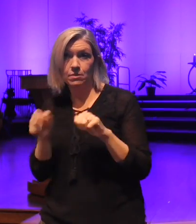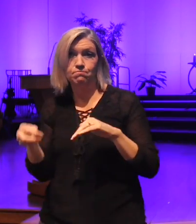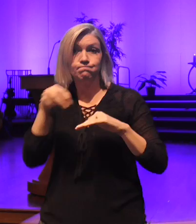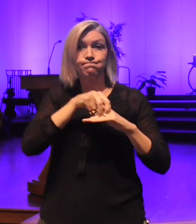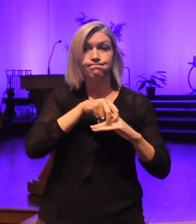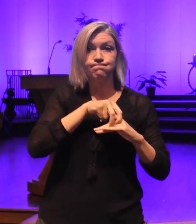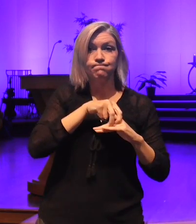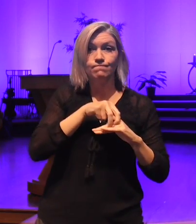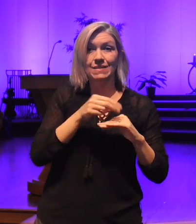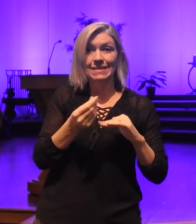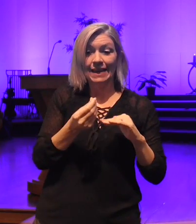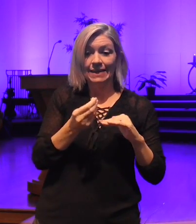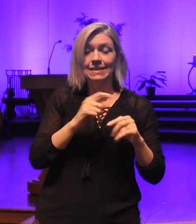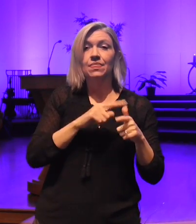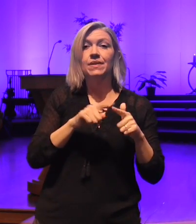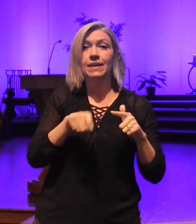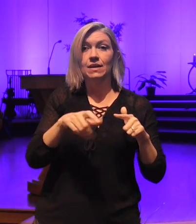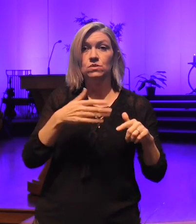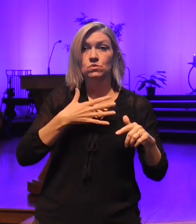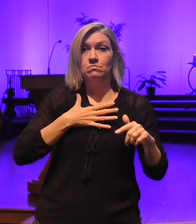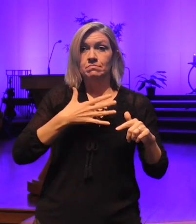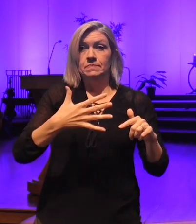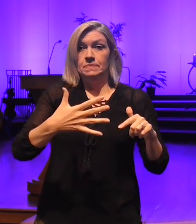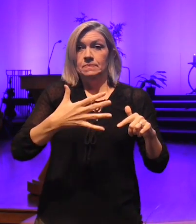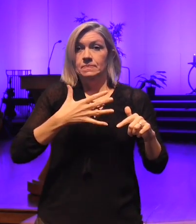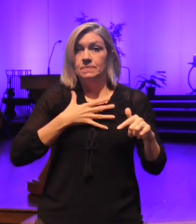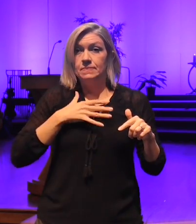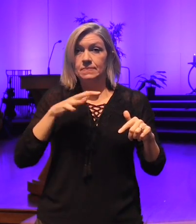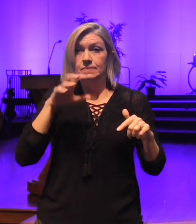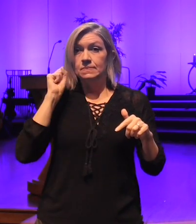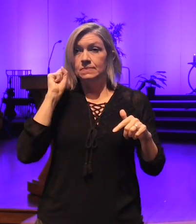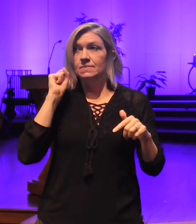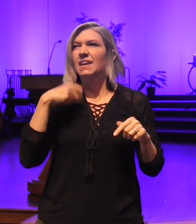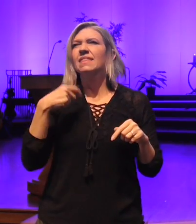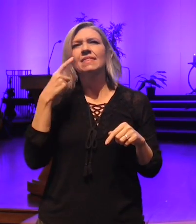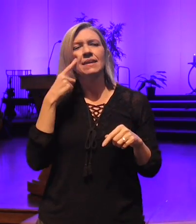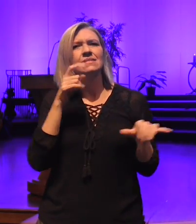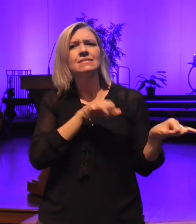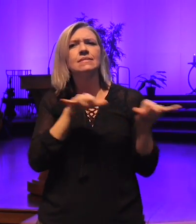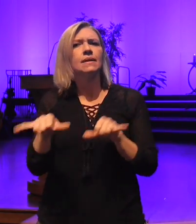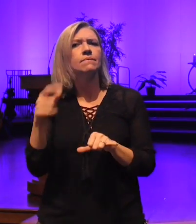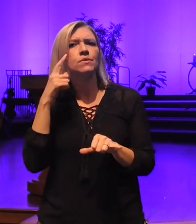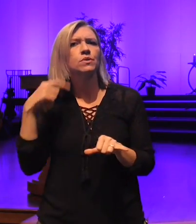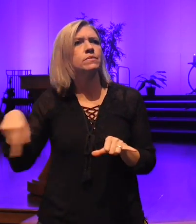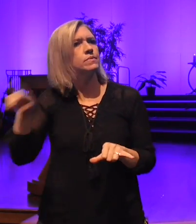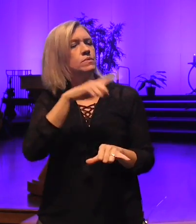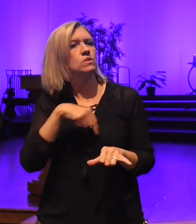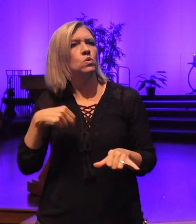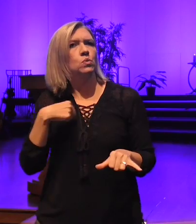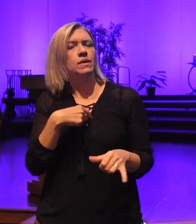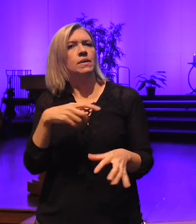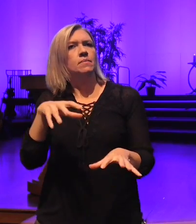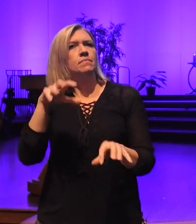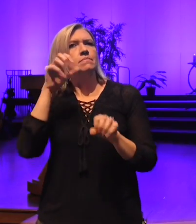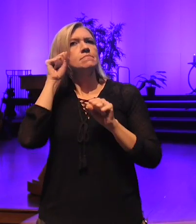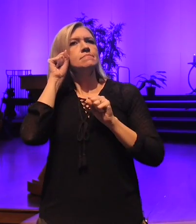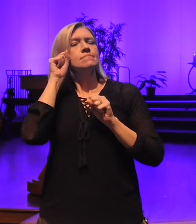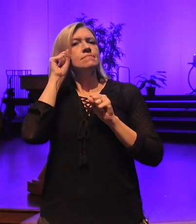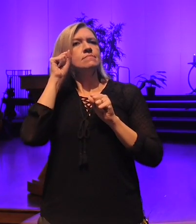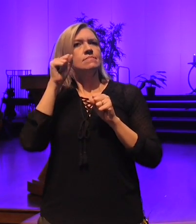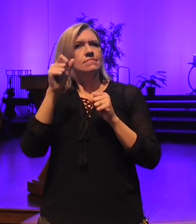que respirar y creo que recibimos un soplo de aire fresco y expansivo cuando imaginamos que vivimos en un